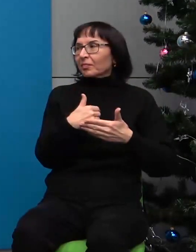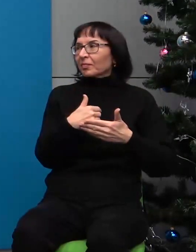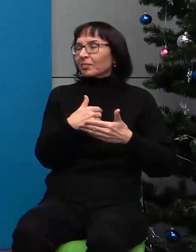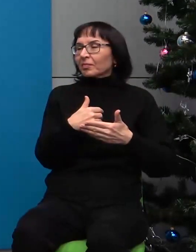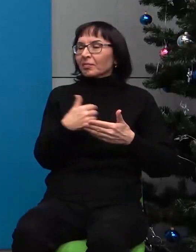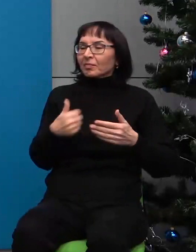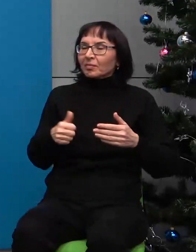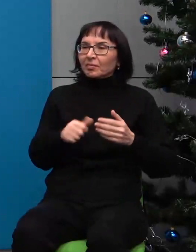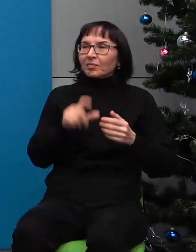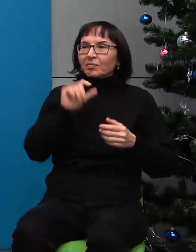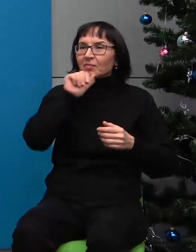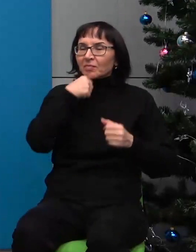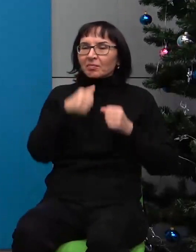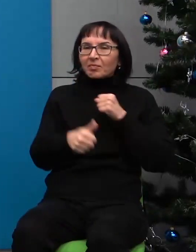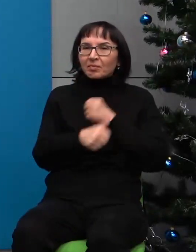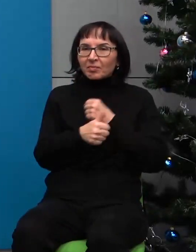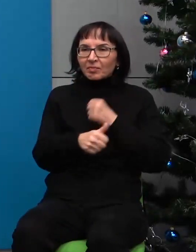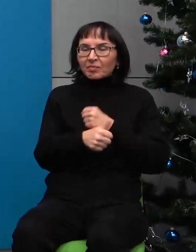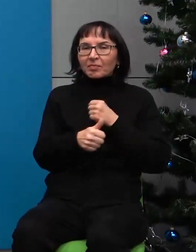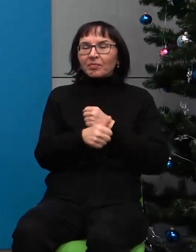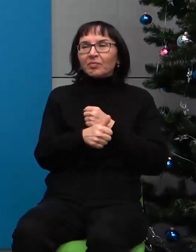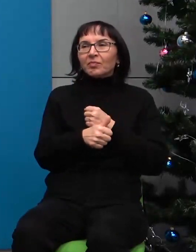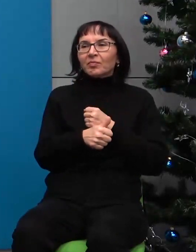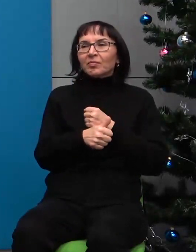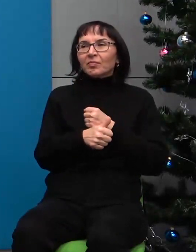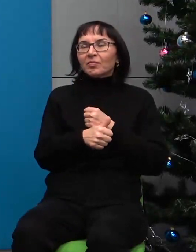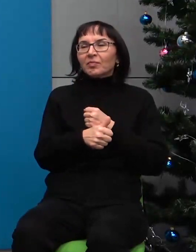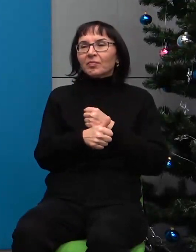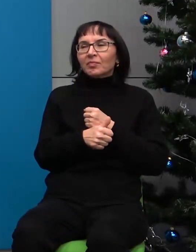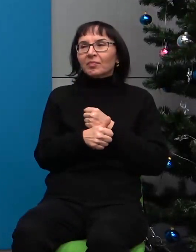w miejscowości Palo Alto, tam, gdzie ma siedzibę Facebook.